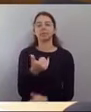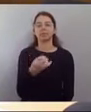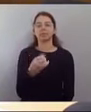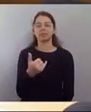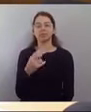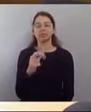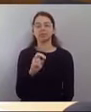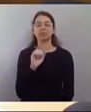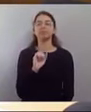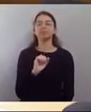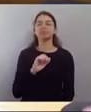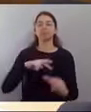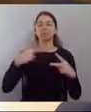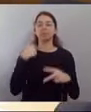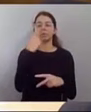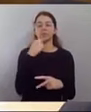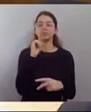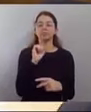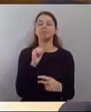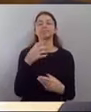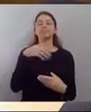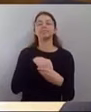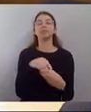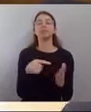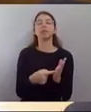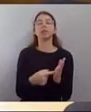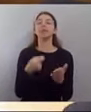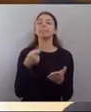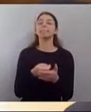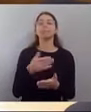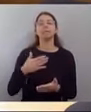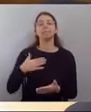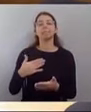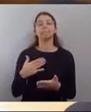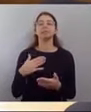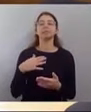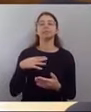na Câmara Municipal de Oeiras, a medida de gratuitidade do